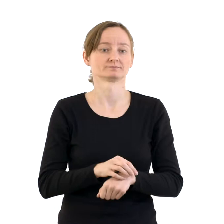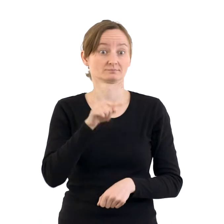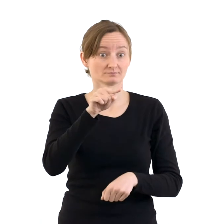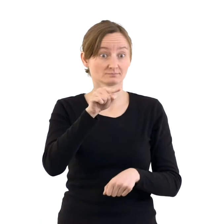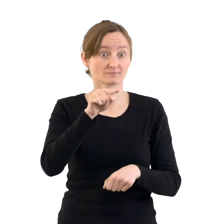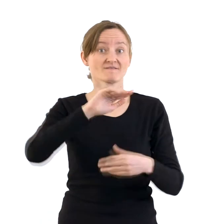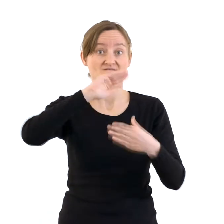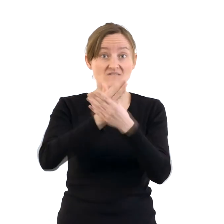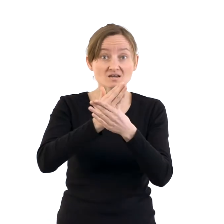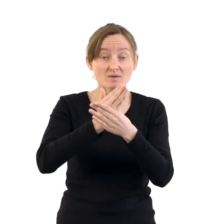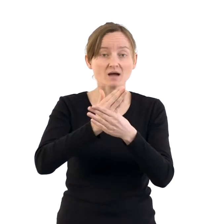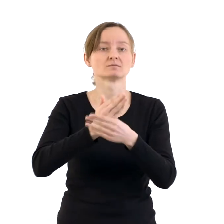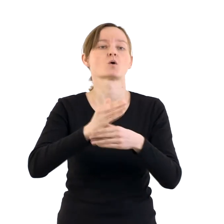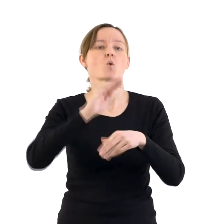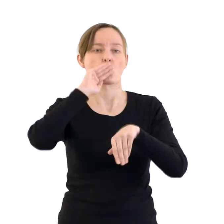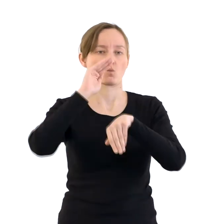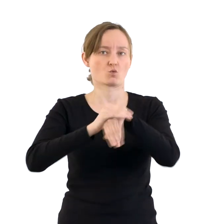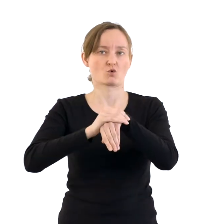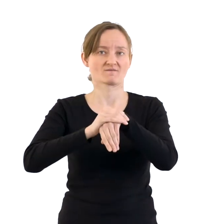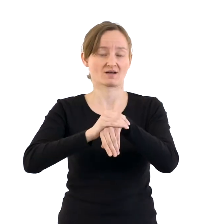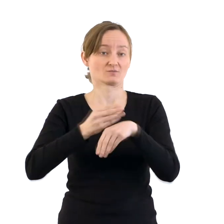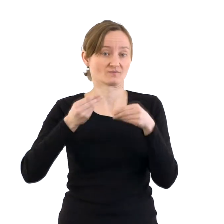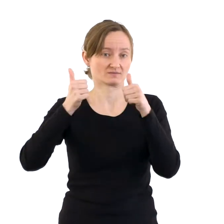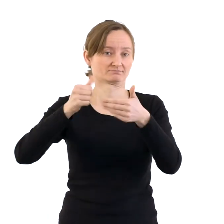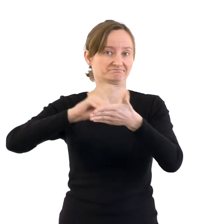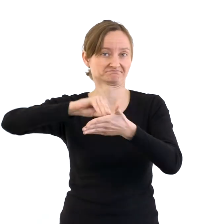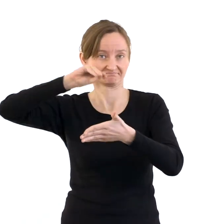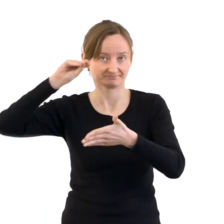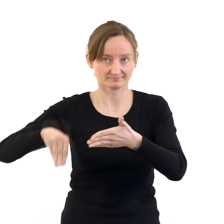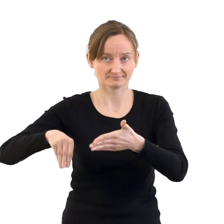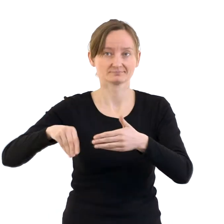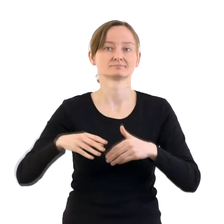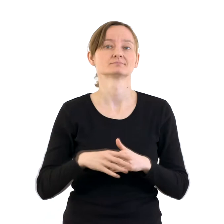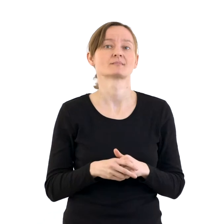i podpisać umowę o dofinansowanie z grantodawcą (firma, urząd itp),